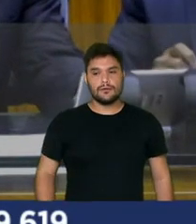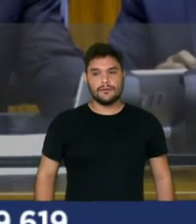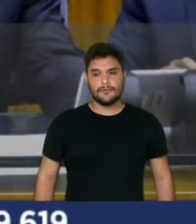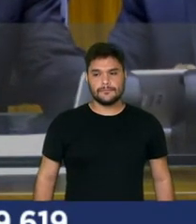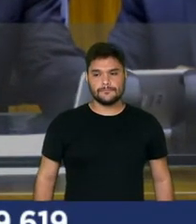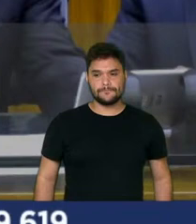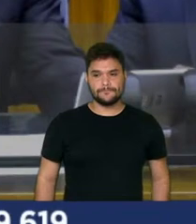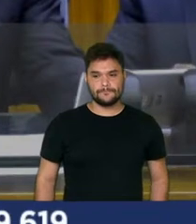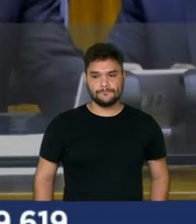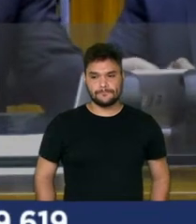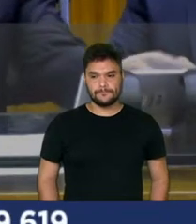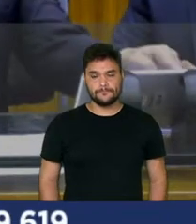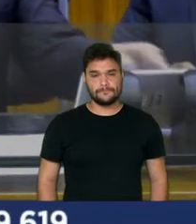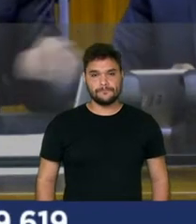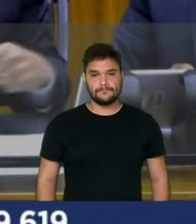ESSA EXPRESSÃO. -- [PRESIDENTE]: DEPUTADO